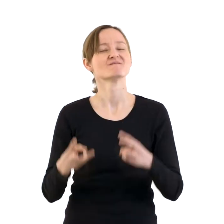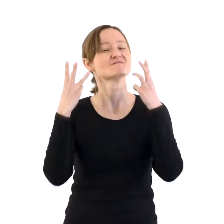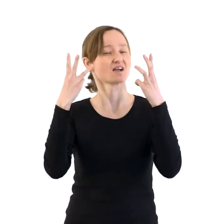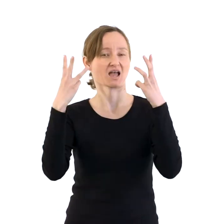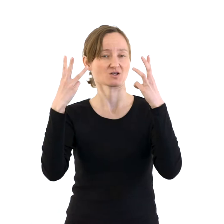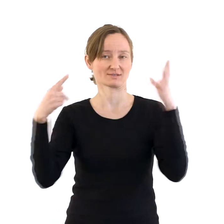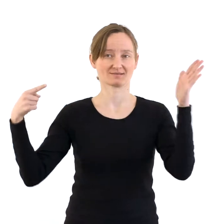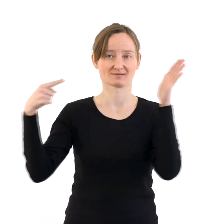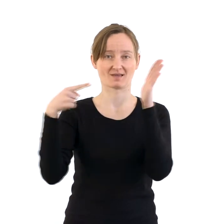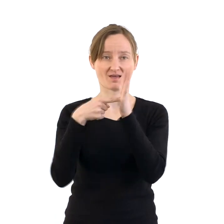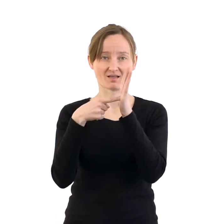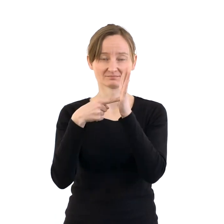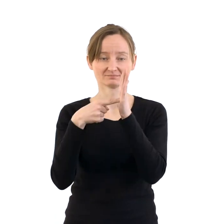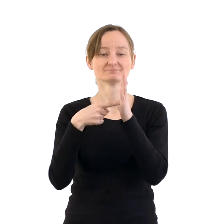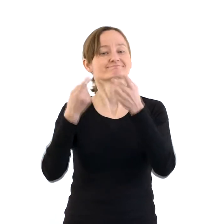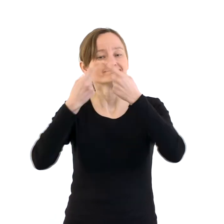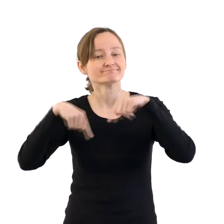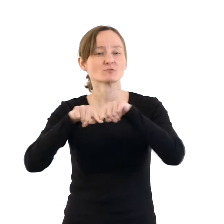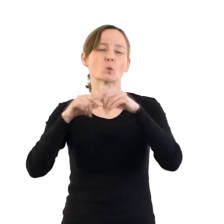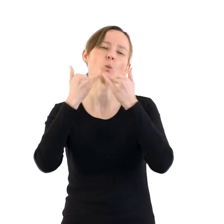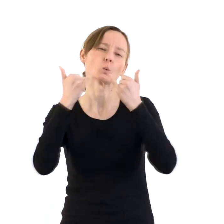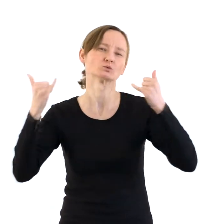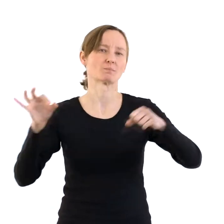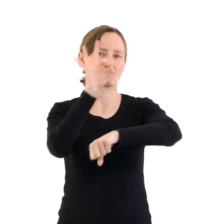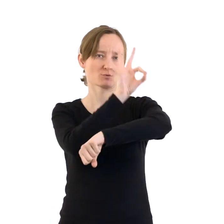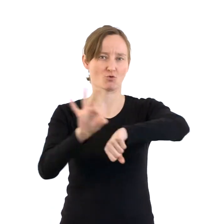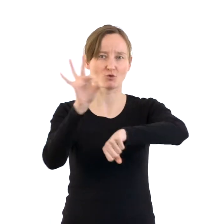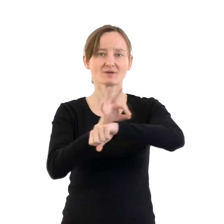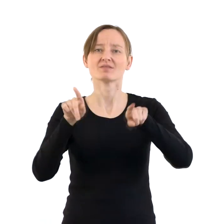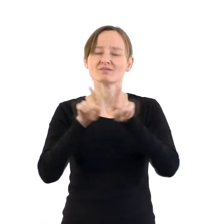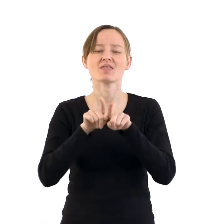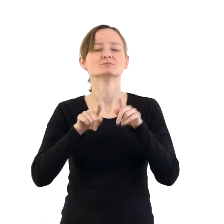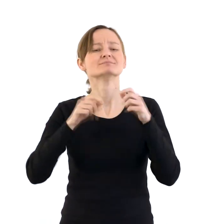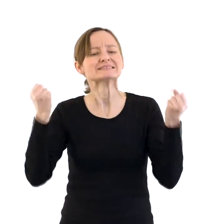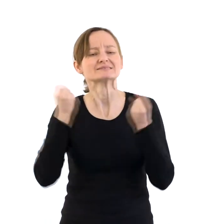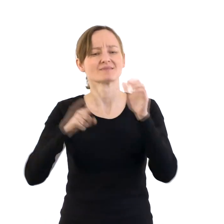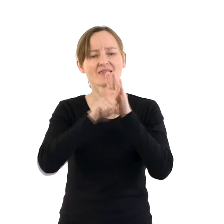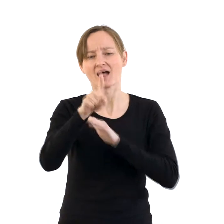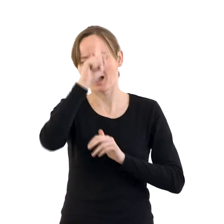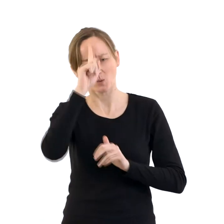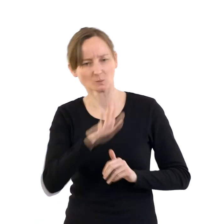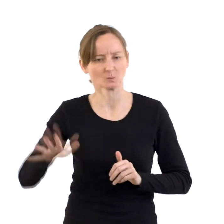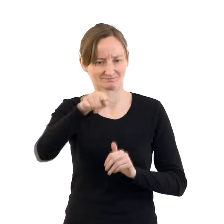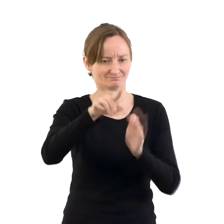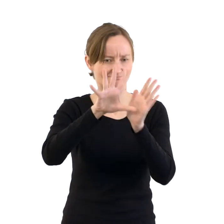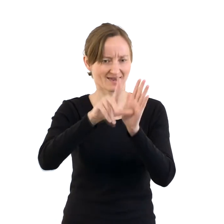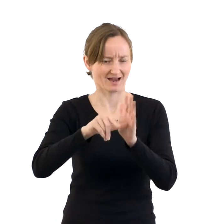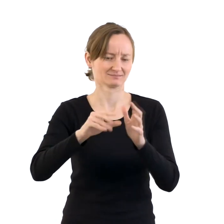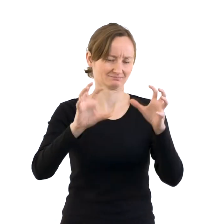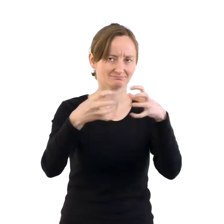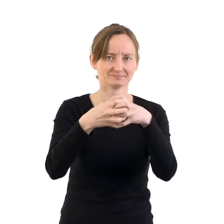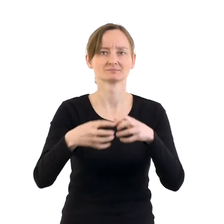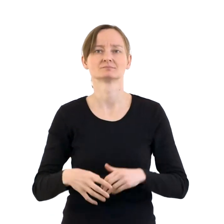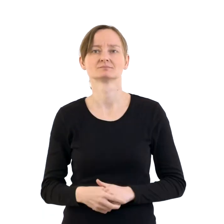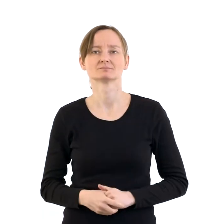w celu wspólnego realizowania projektów i działań na rzecz społeczności lokalnej.